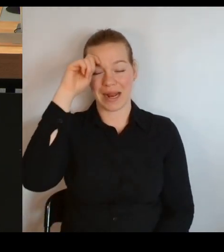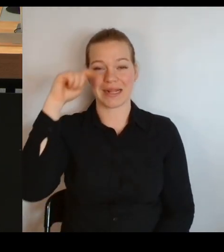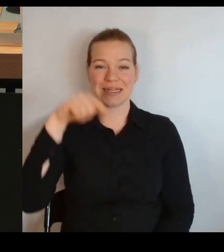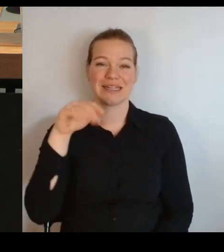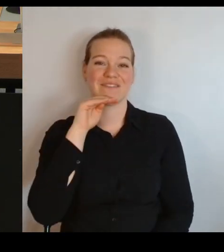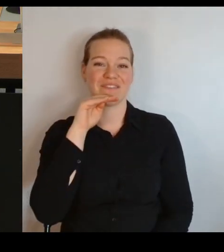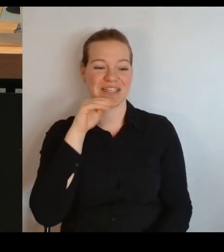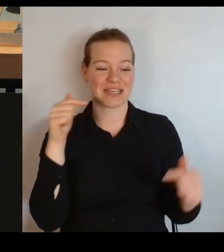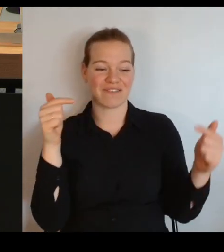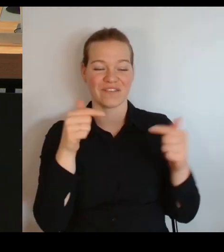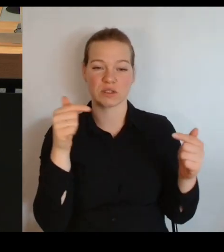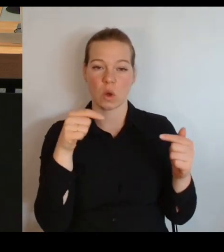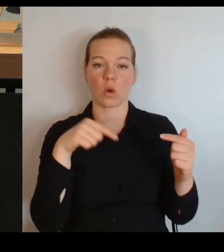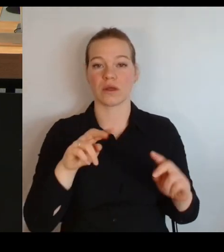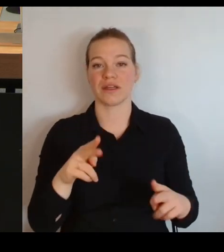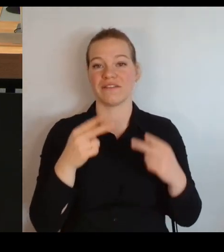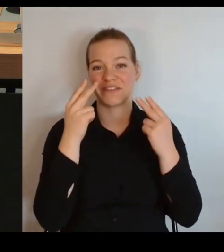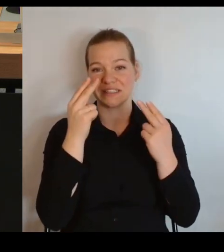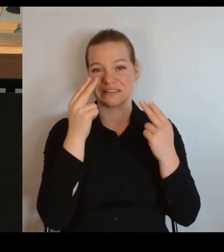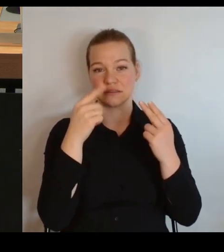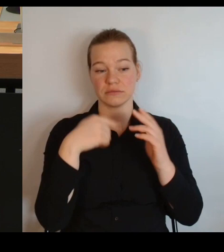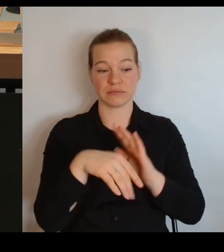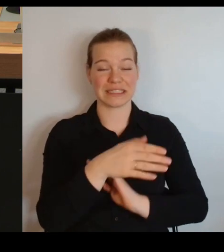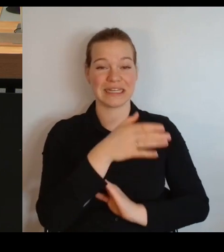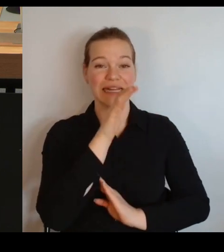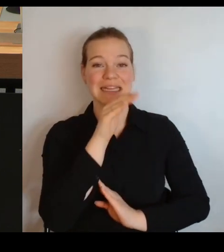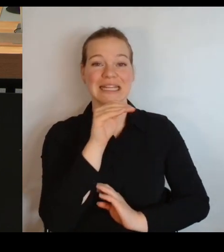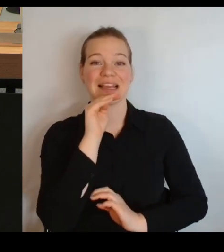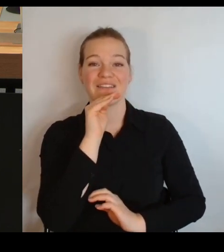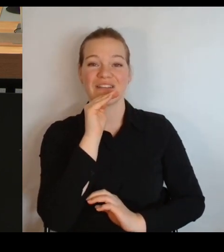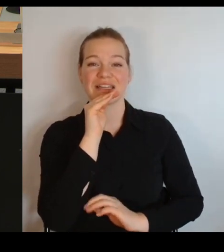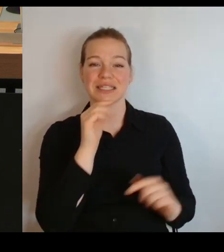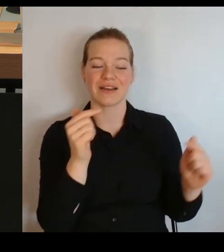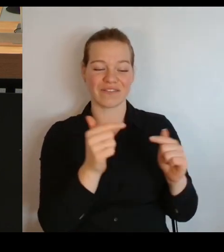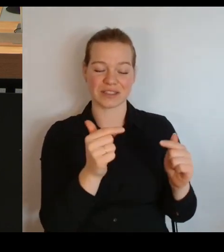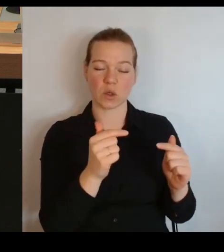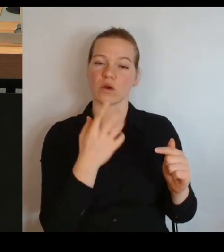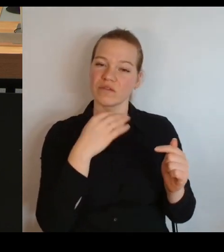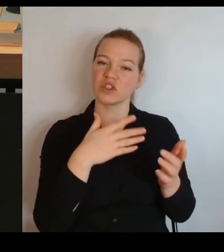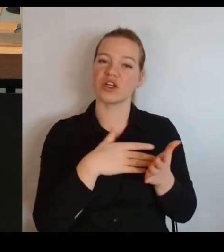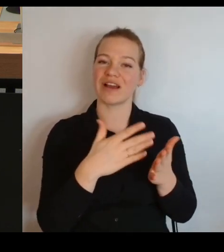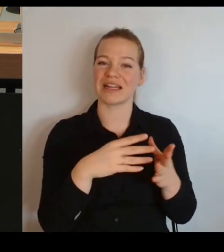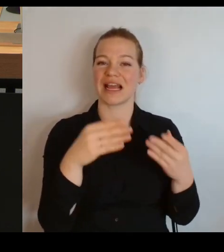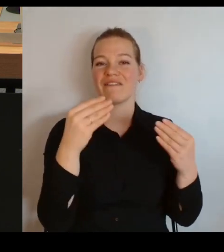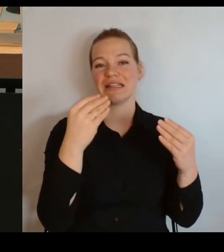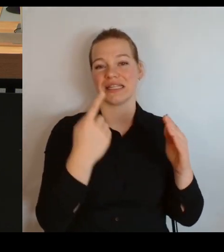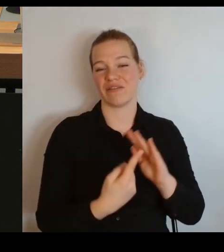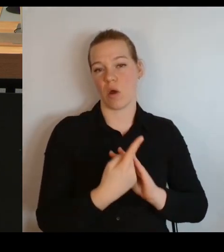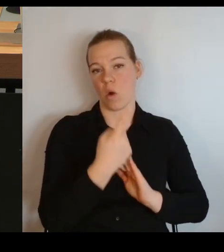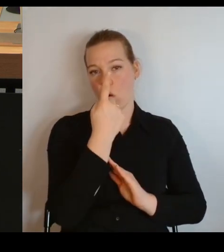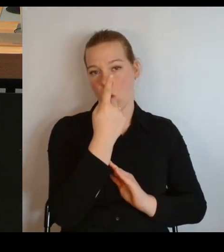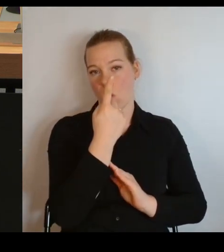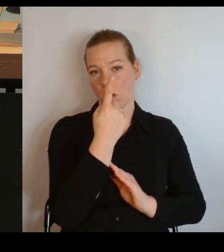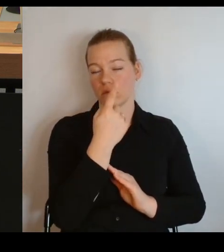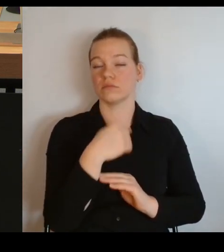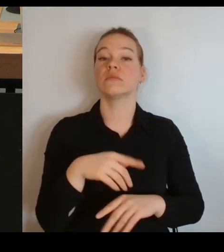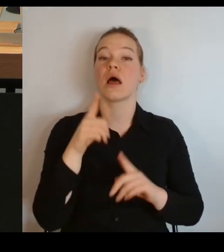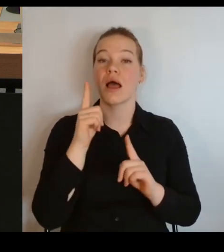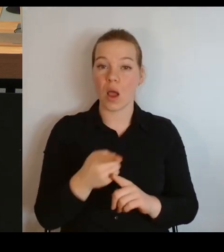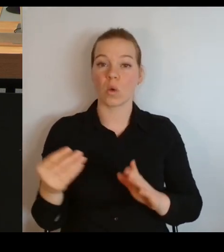auf hohem Qualitätsniveau weiter absichern, sondern auch einen insgesamt nachhaltigen Umgang mit der Ressource Wasser in Berlin sicherstellen.